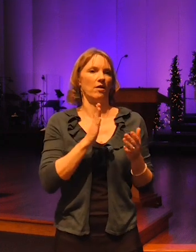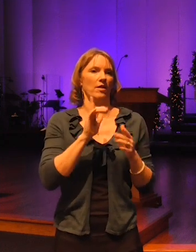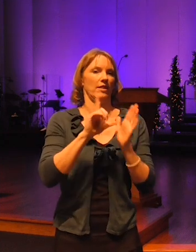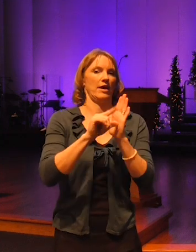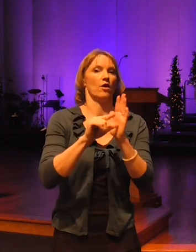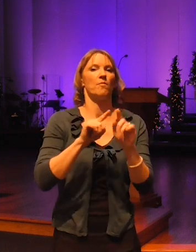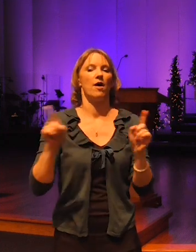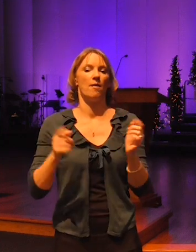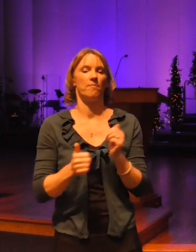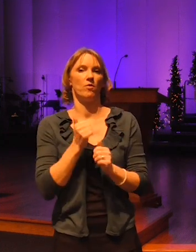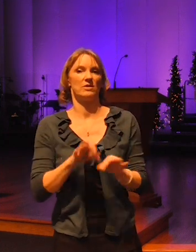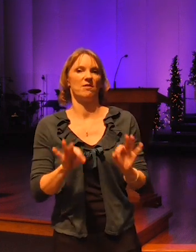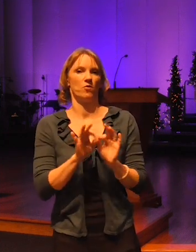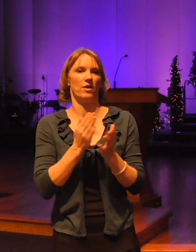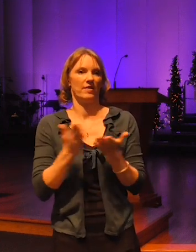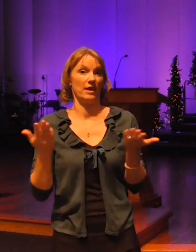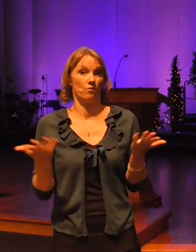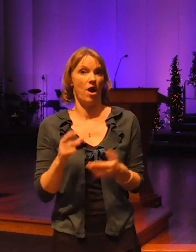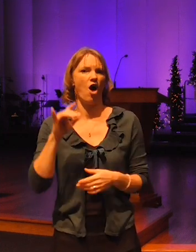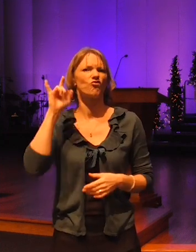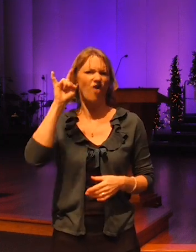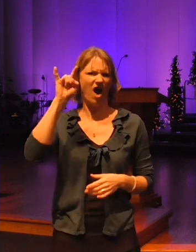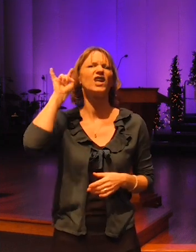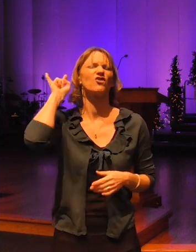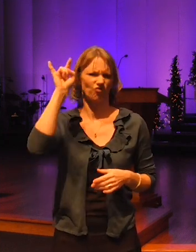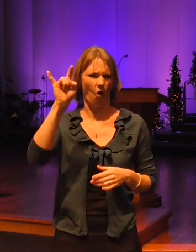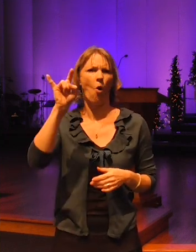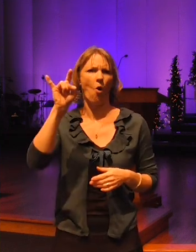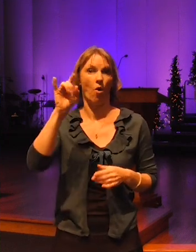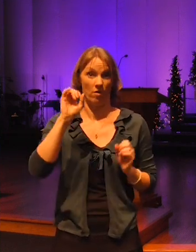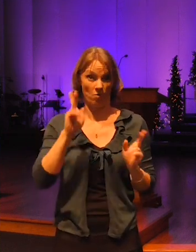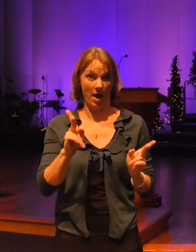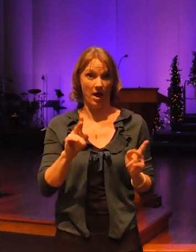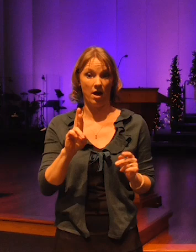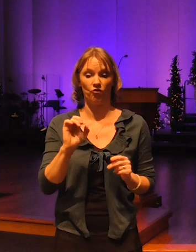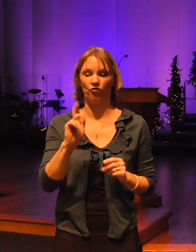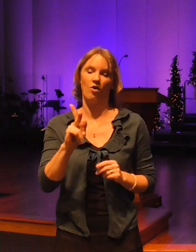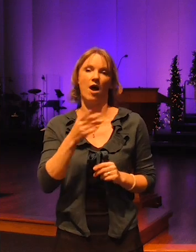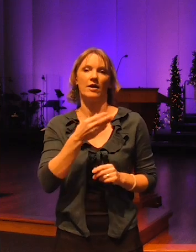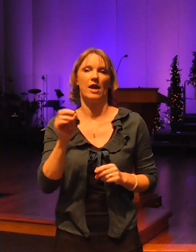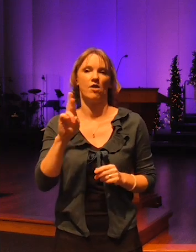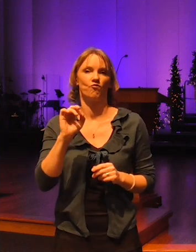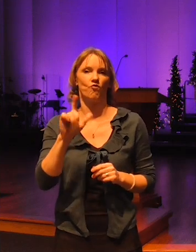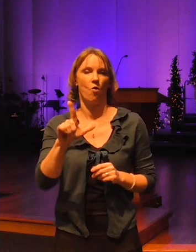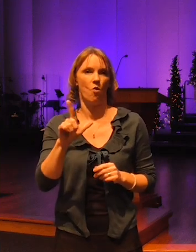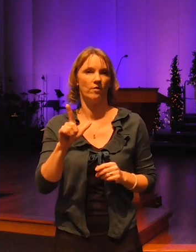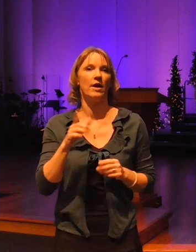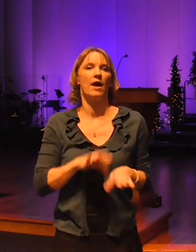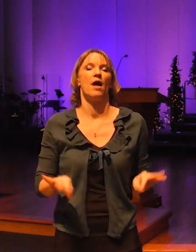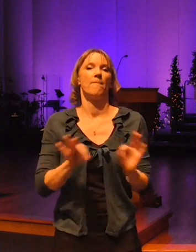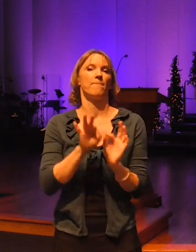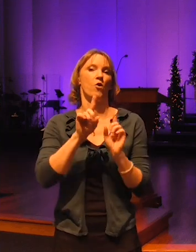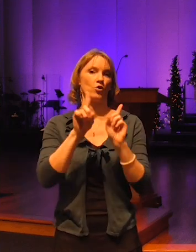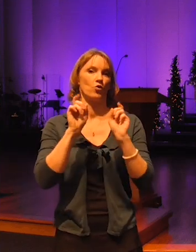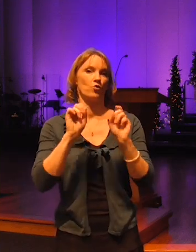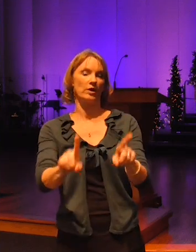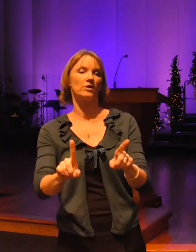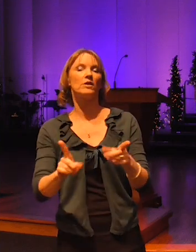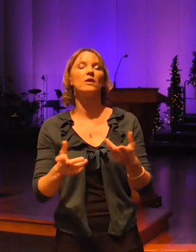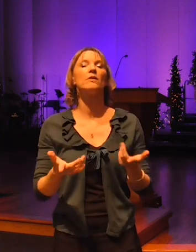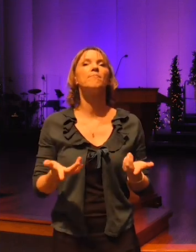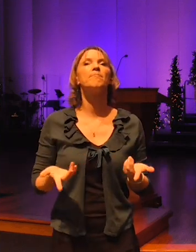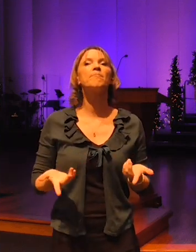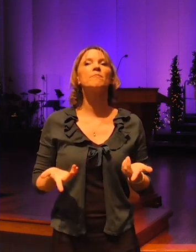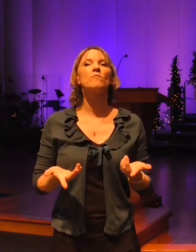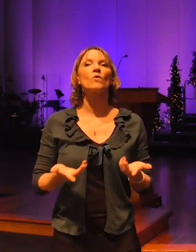el rock and roll, está bien. Una pregunta muy importante: ¿cuál es la mejor canción de rock and roll